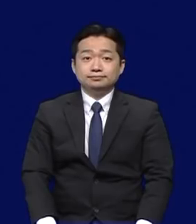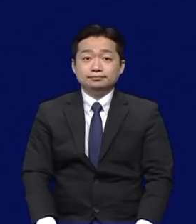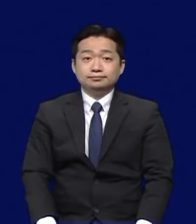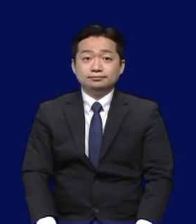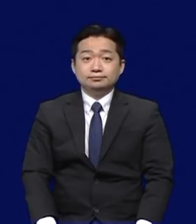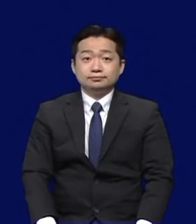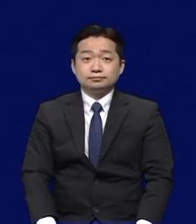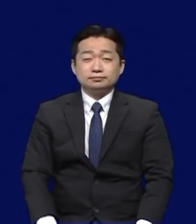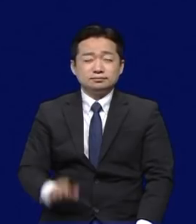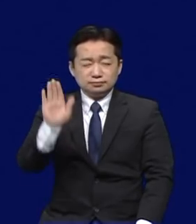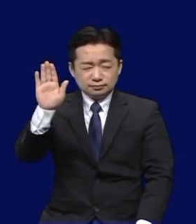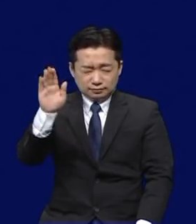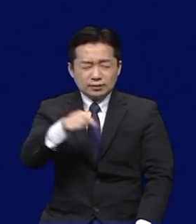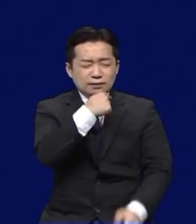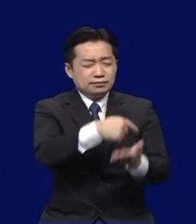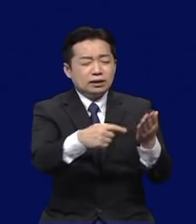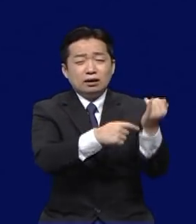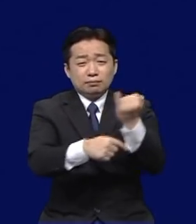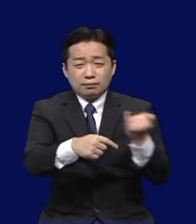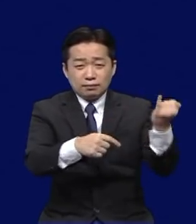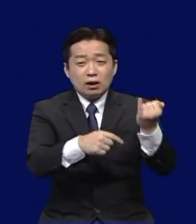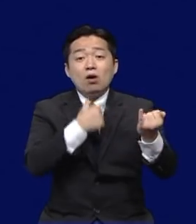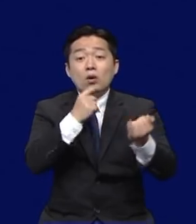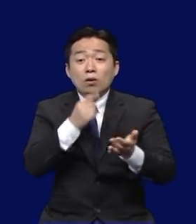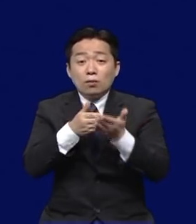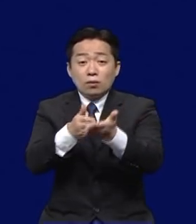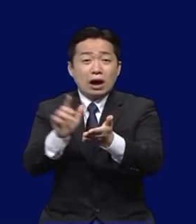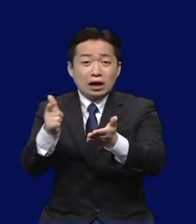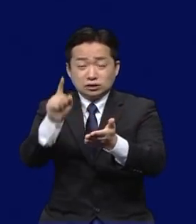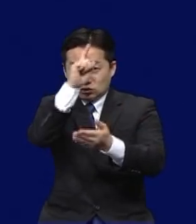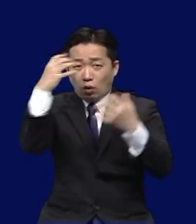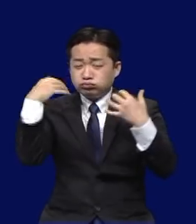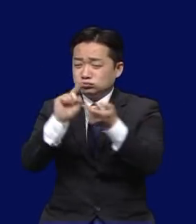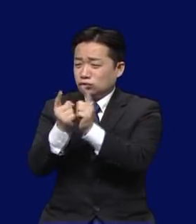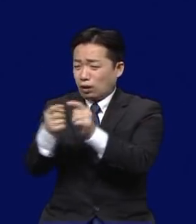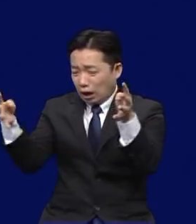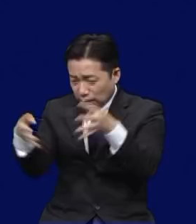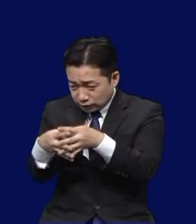하지만 피해자들의 의사가 반영되지 않은 정부 간 합의만으로는 진정한 문제 해결이